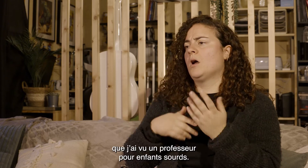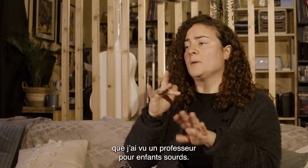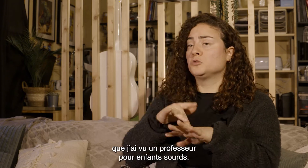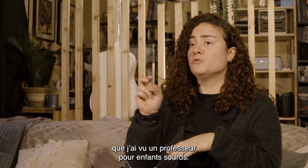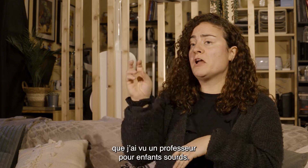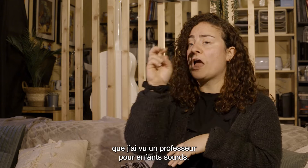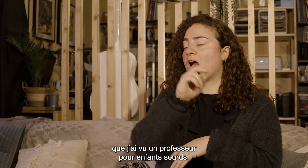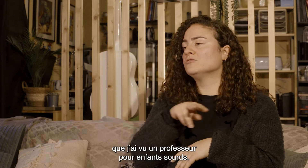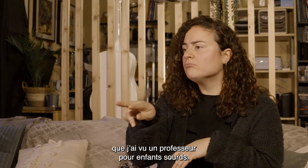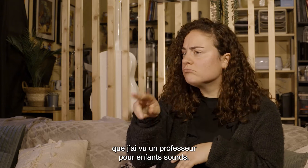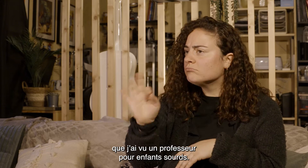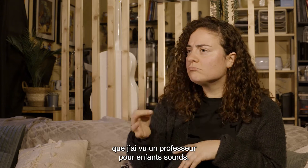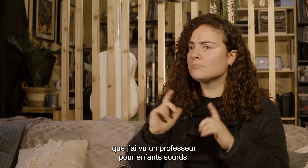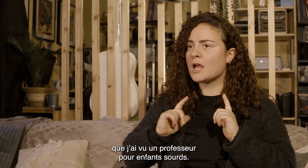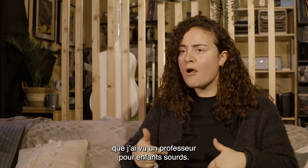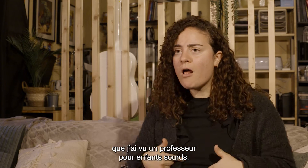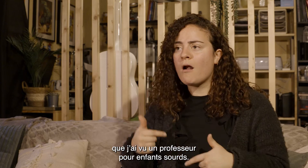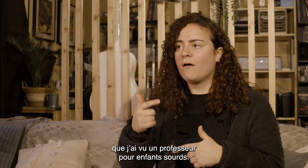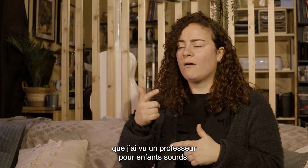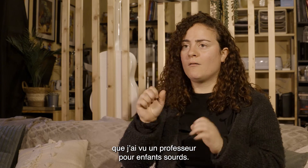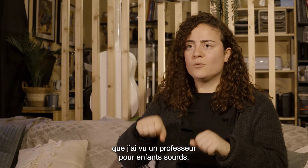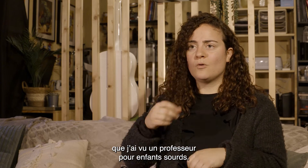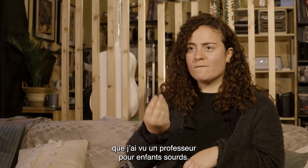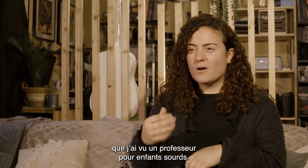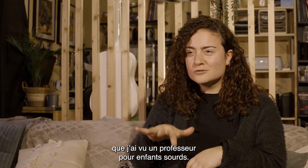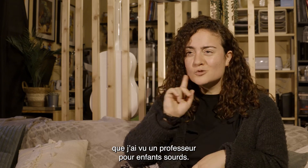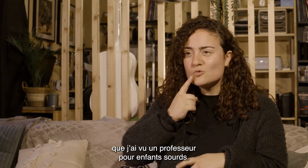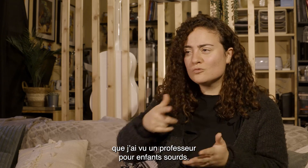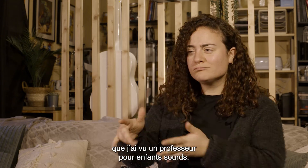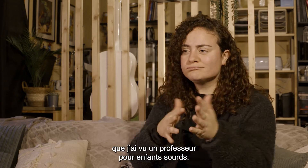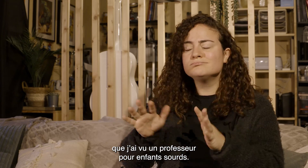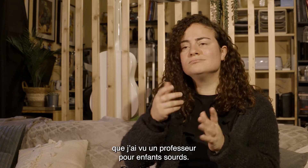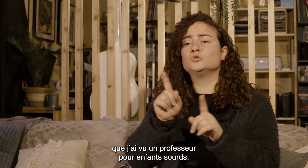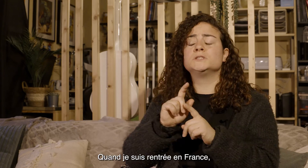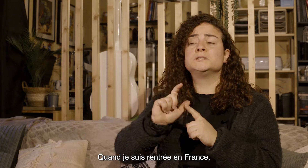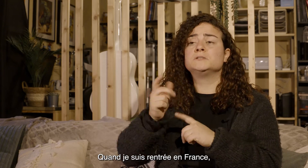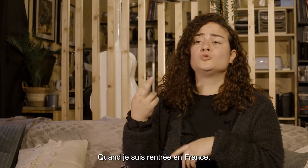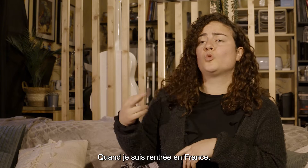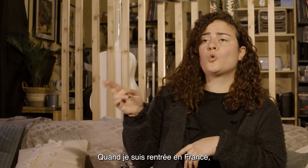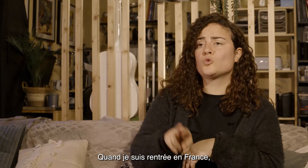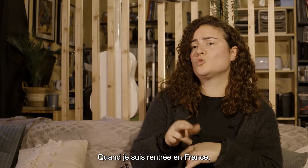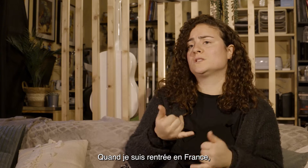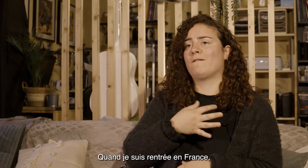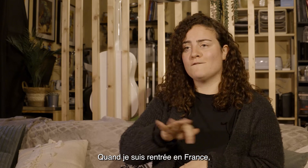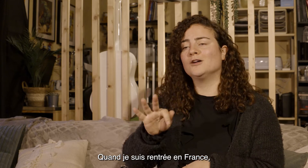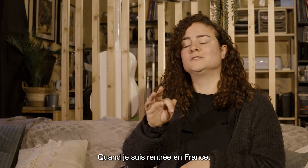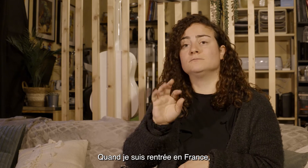que j’ai vu un professeur pour enfants sourds. Quand je suis rentrée en France,